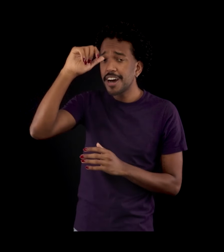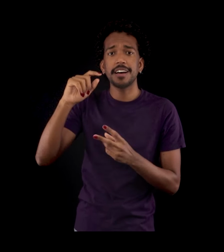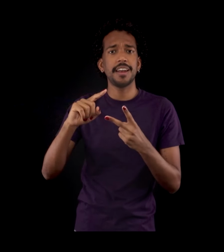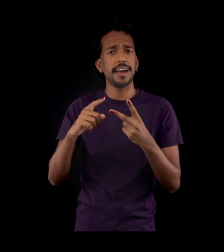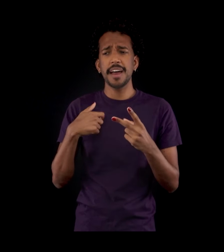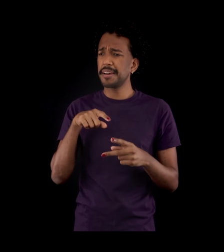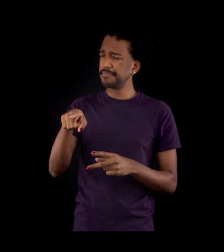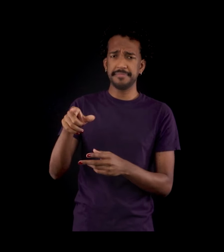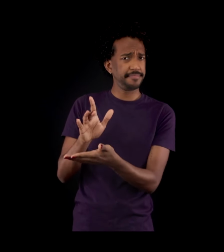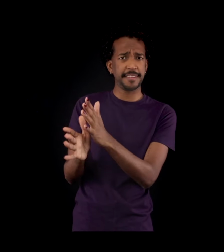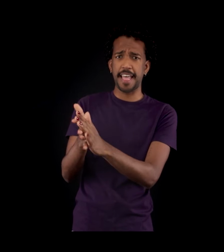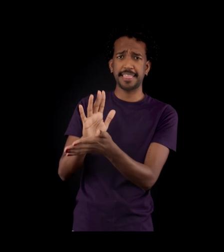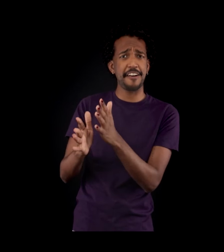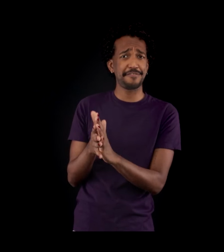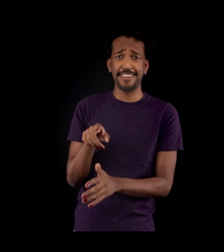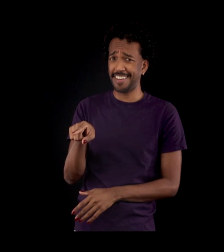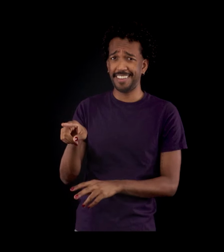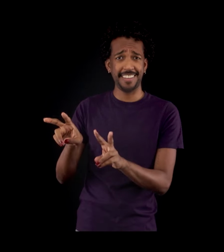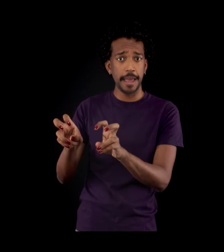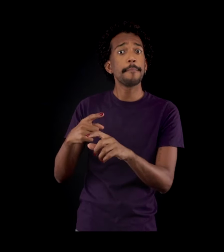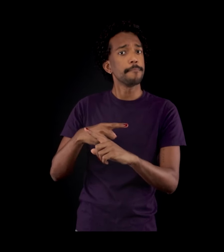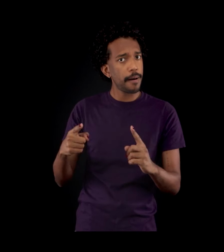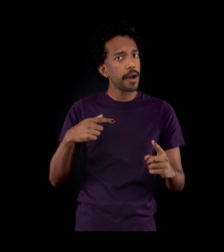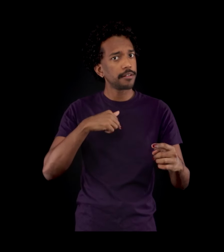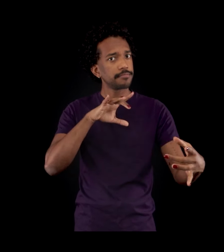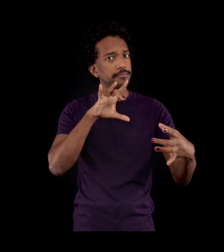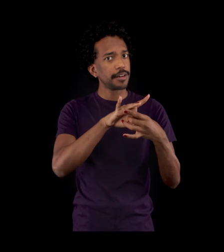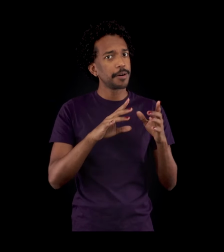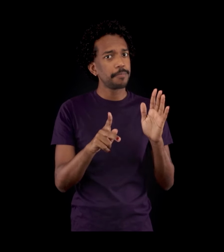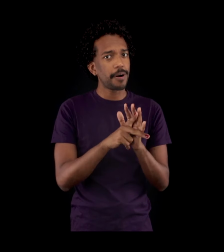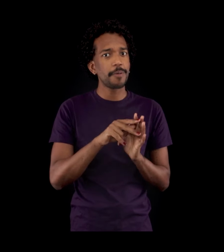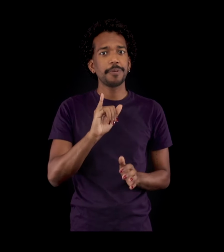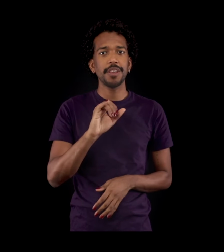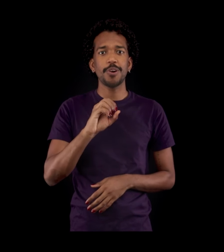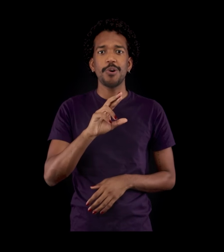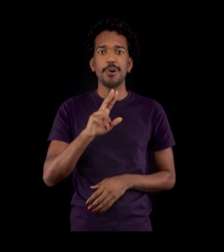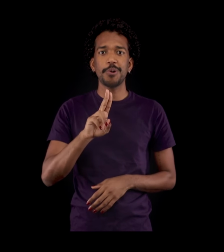e, gente, não tenho nada a ver com essa mitologia, mas tenho a ver com a mitologia iorubá.